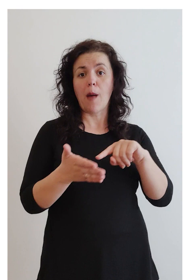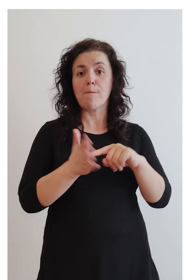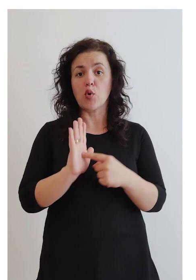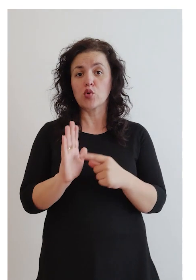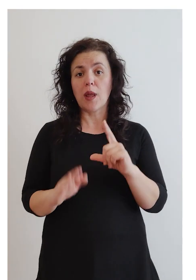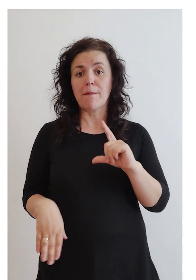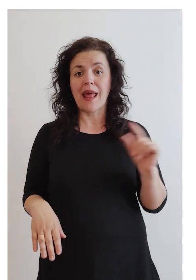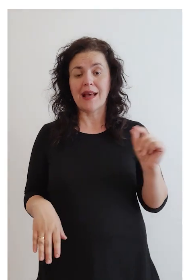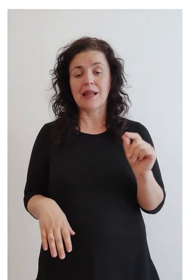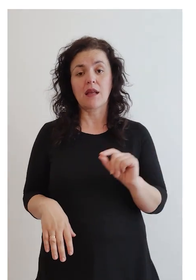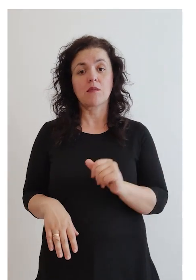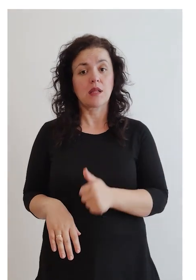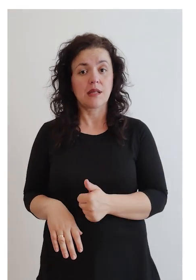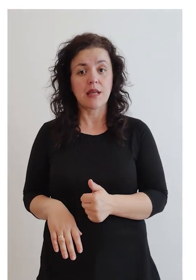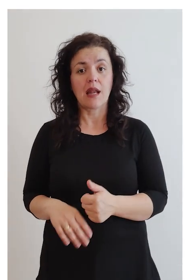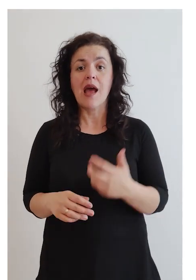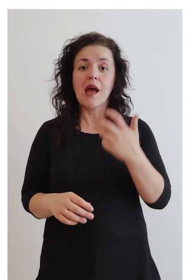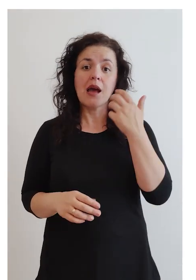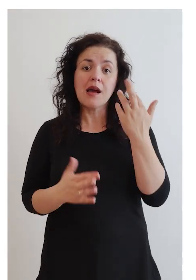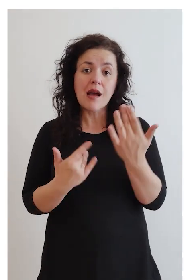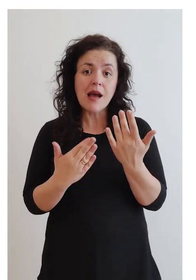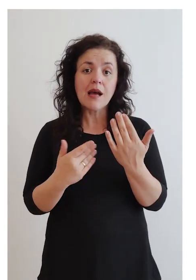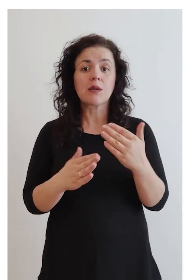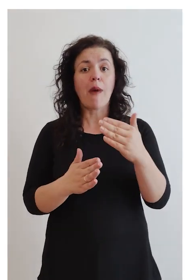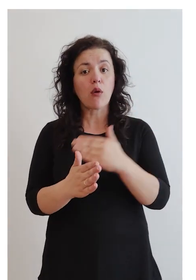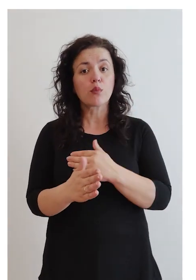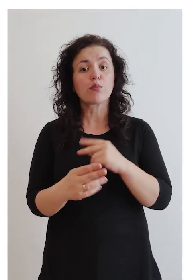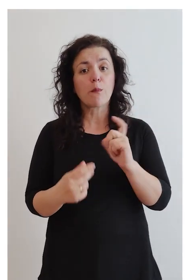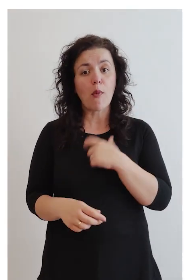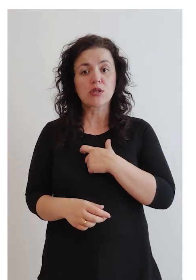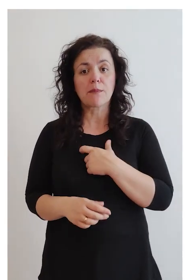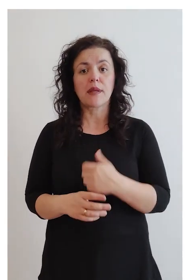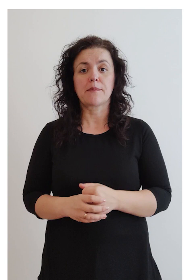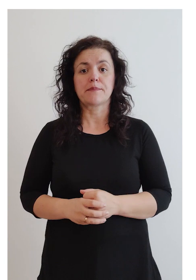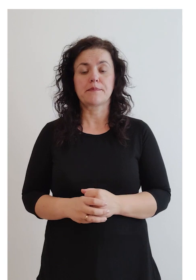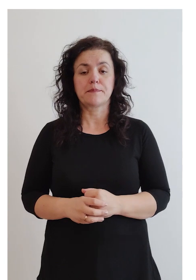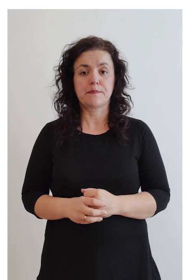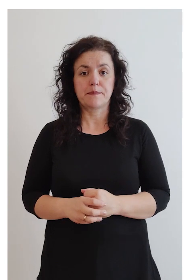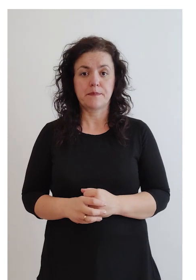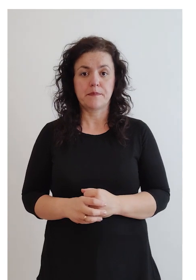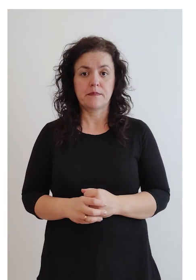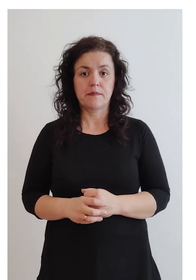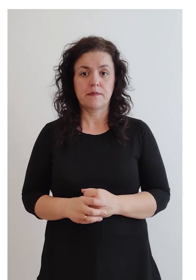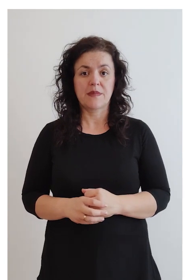Întârzierea zborului se calculează pe baza orei programate de sosire.